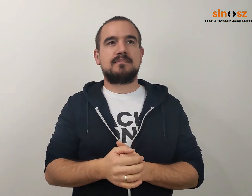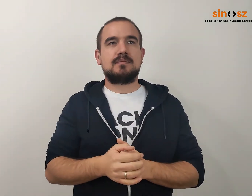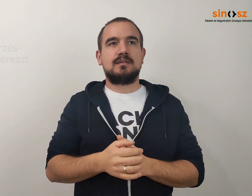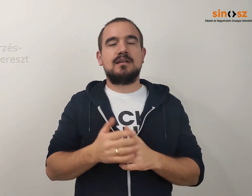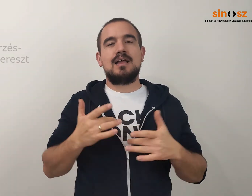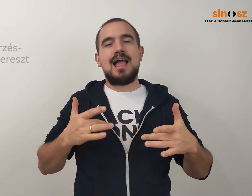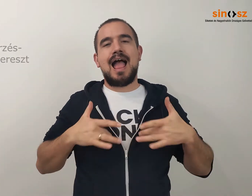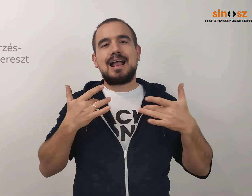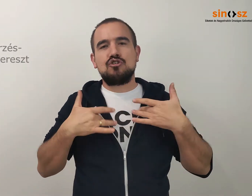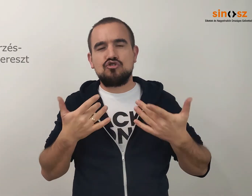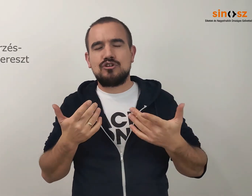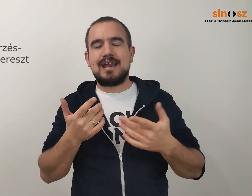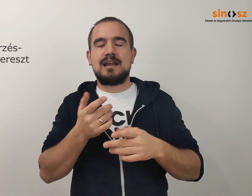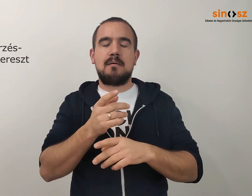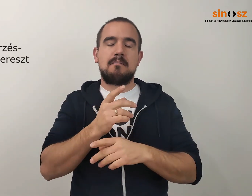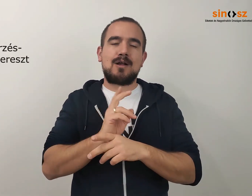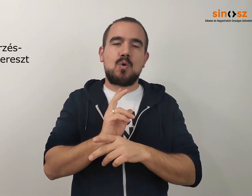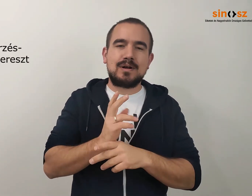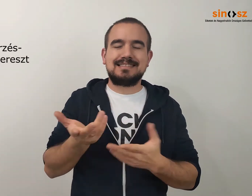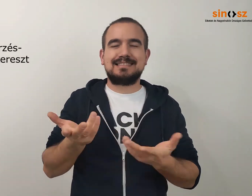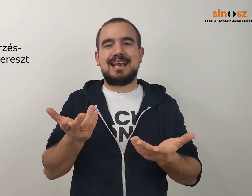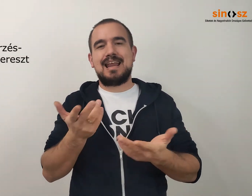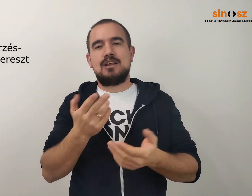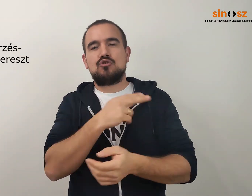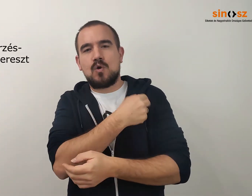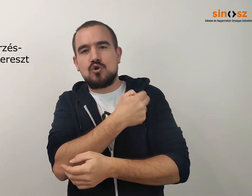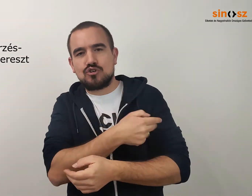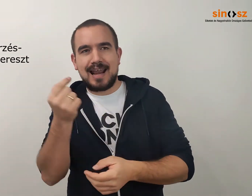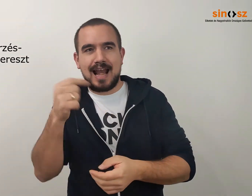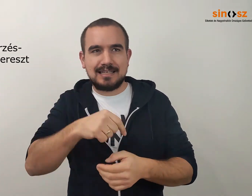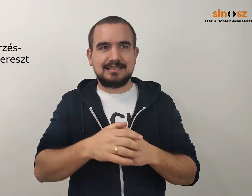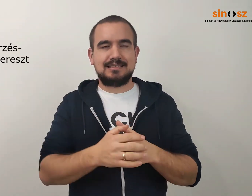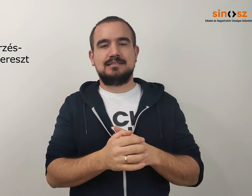Egészség megőrzés- vöröskereszt.